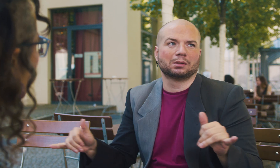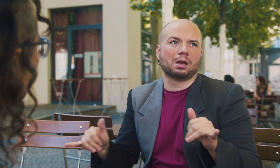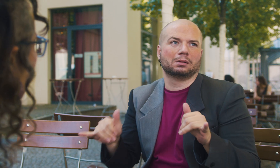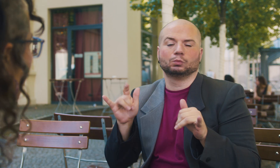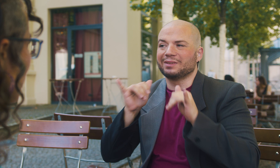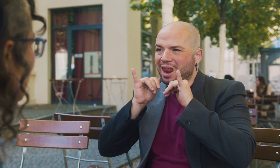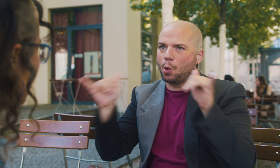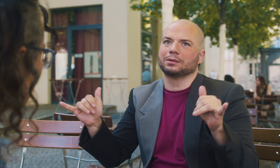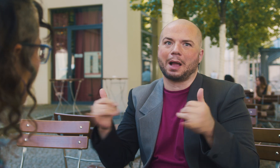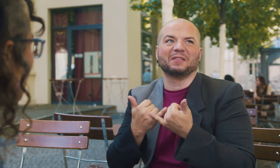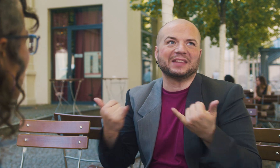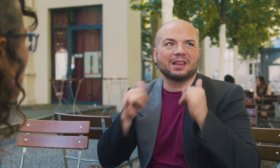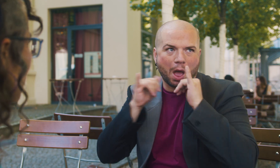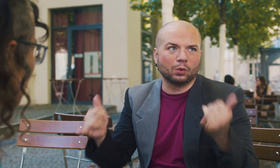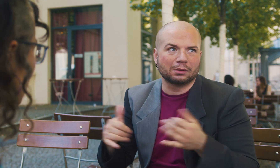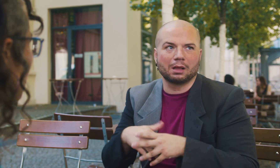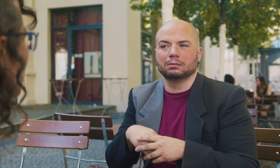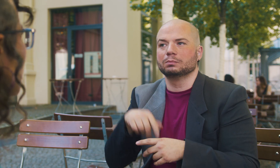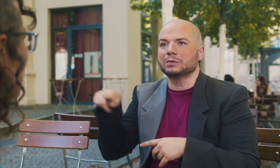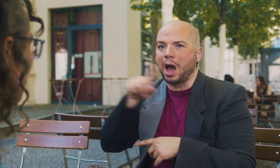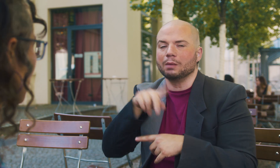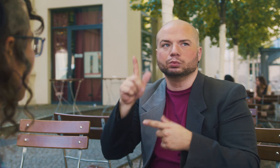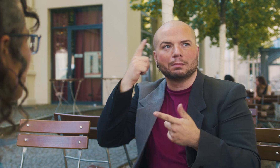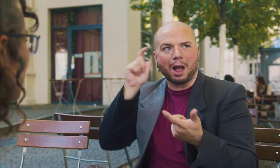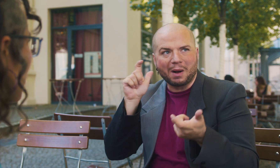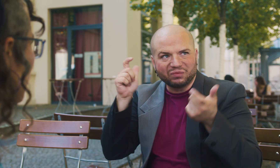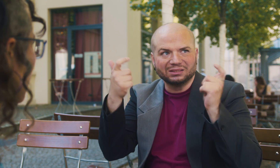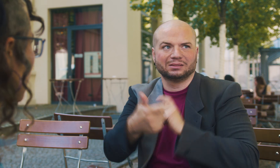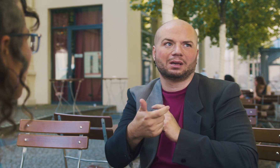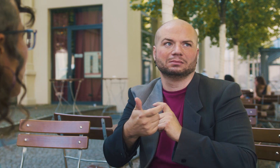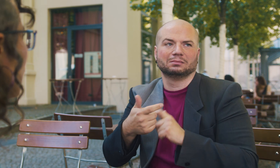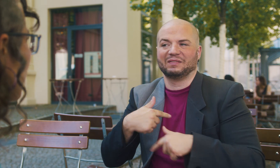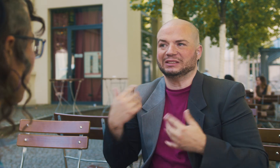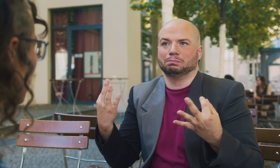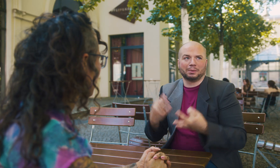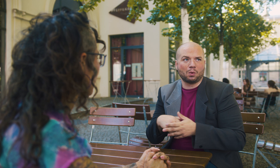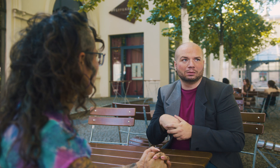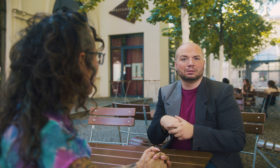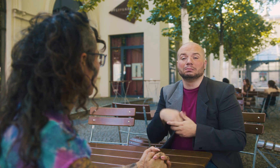Wir brauchen dringend einen Paradigmenwechsel.